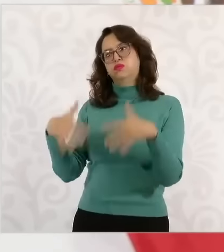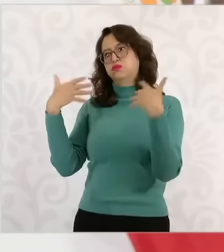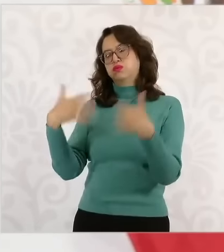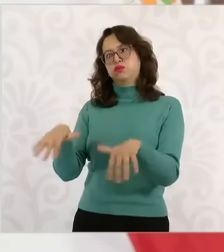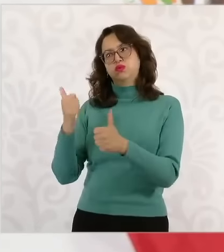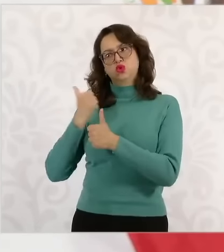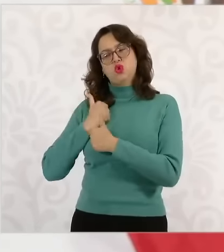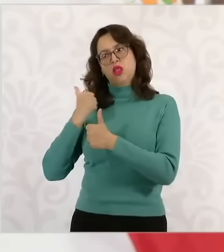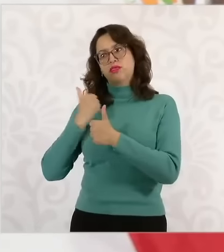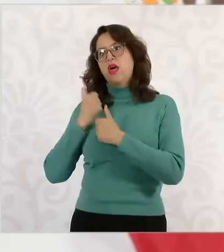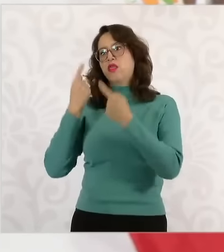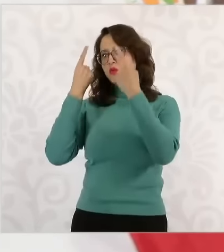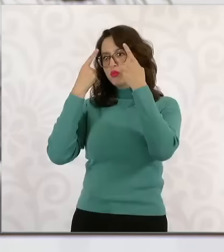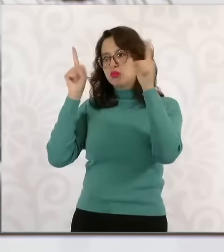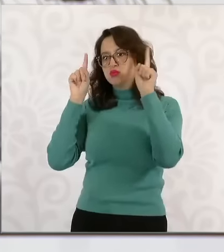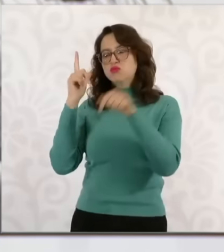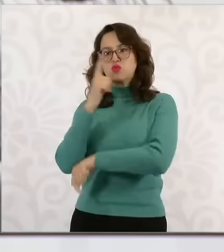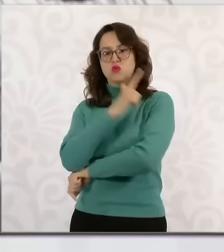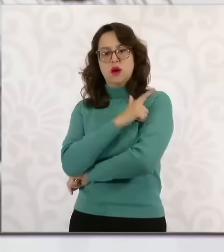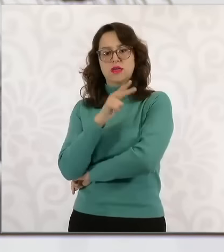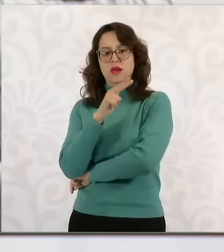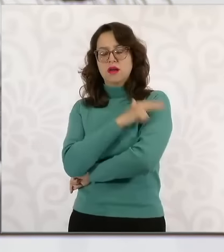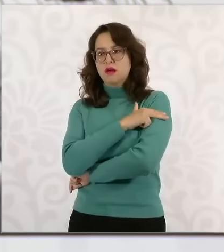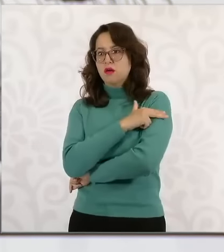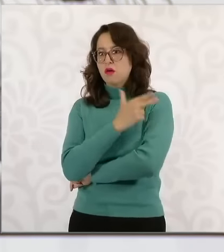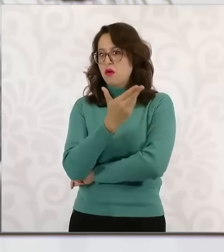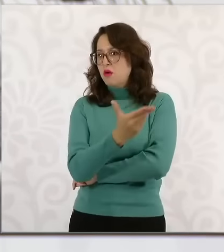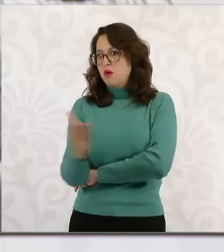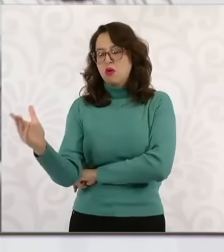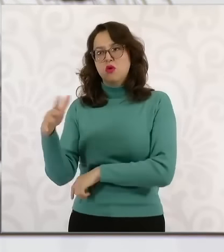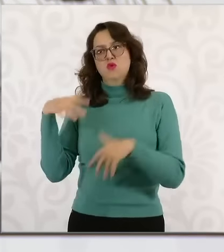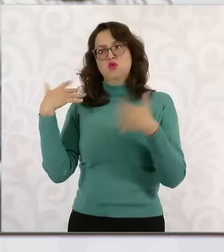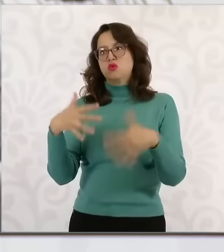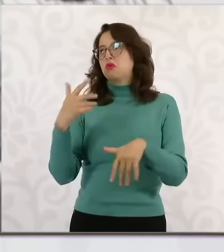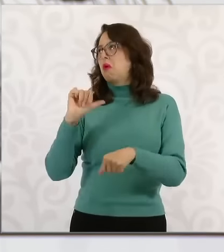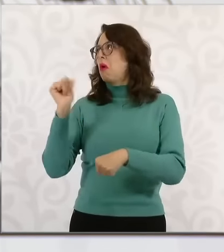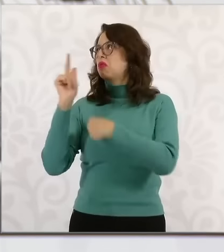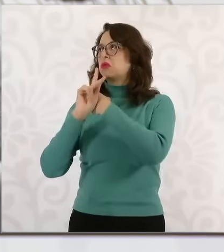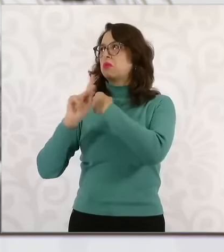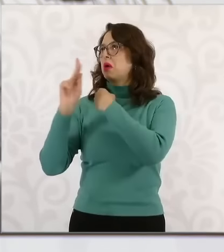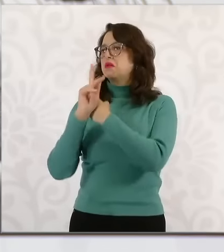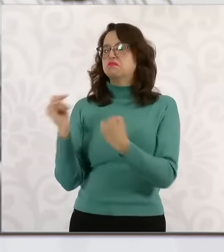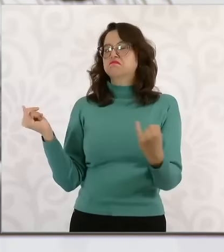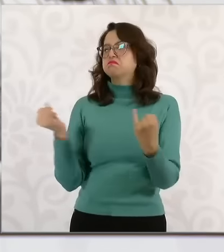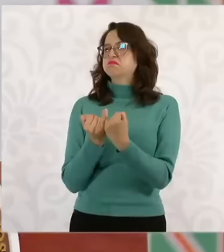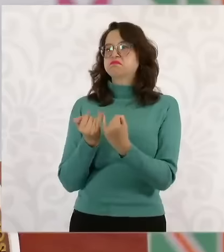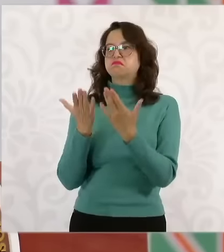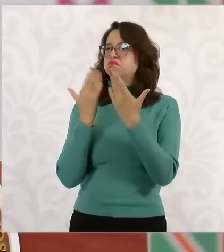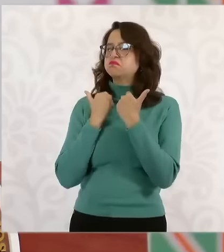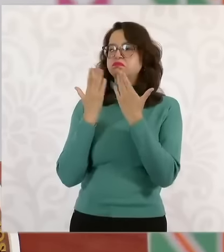no hay marinos, no hay guardias nacionales como en México. su entrega, su patriotismo,